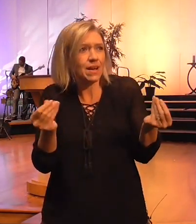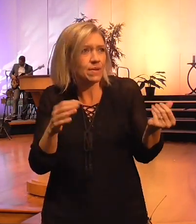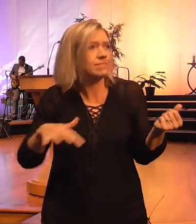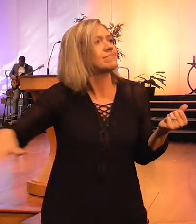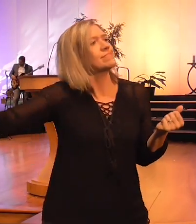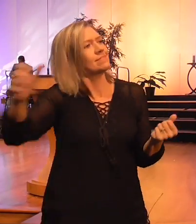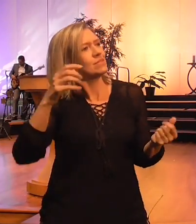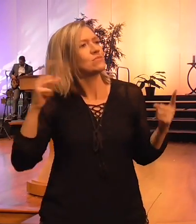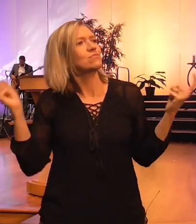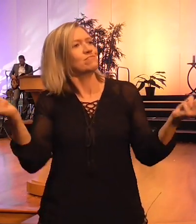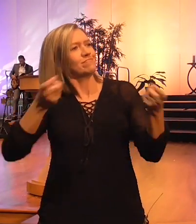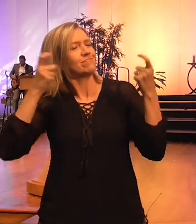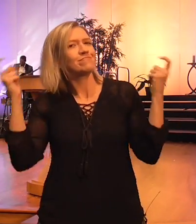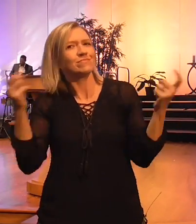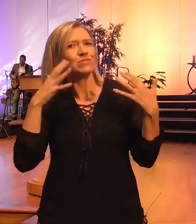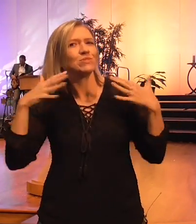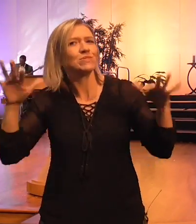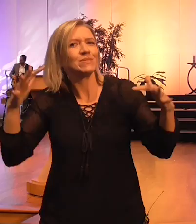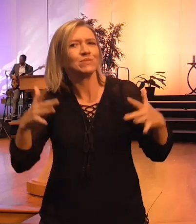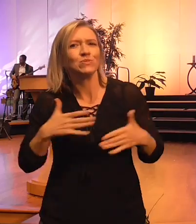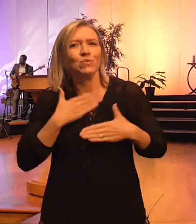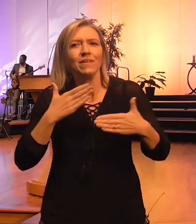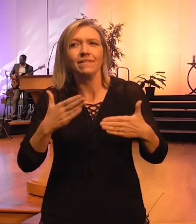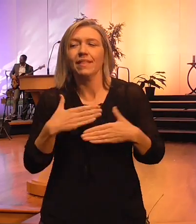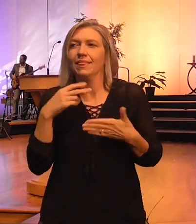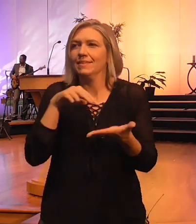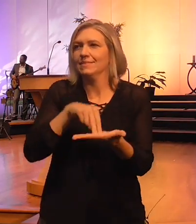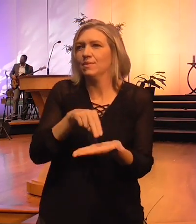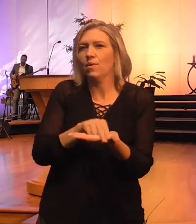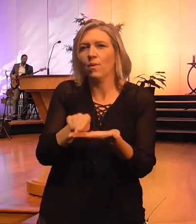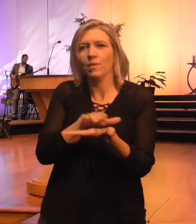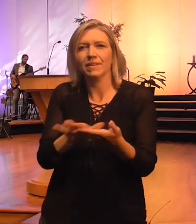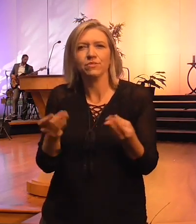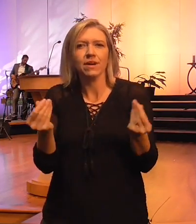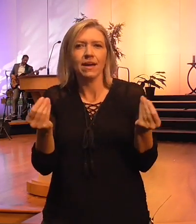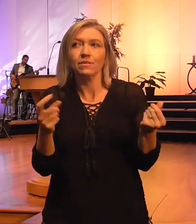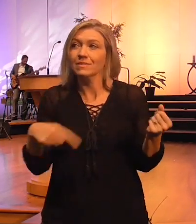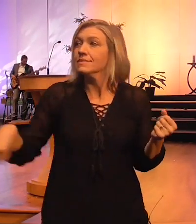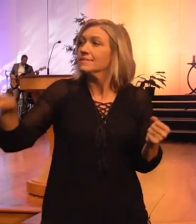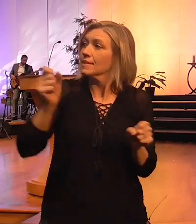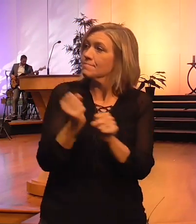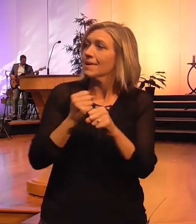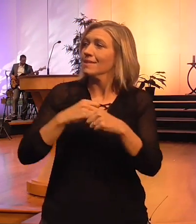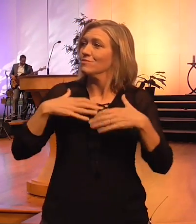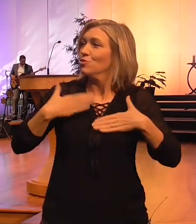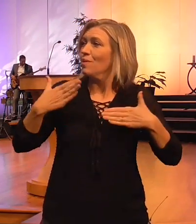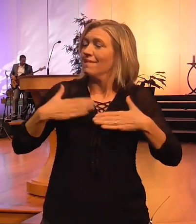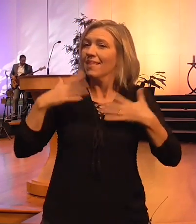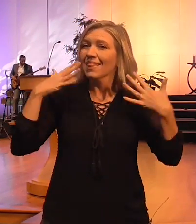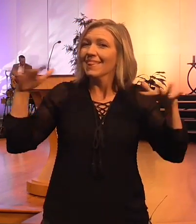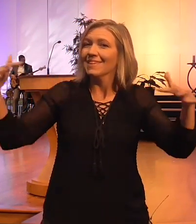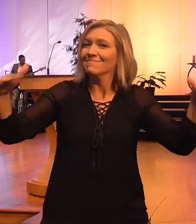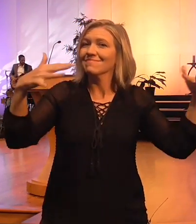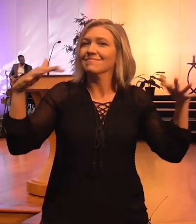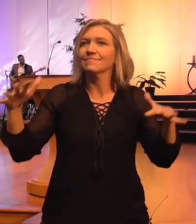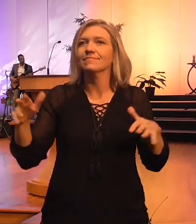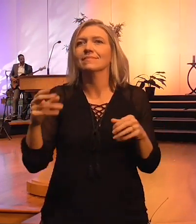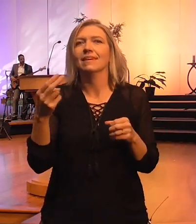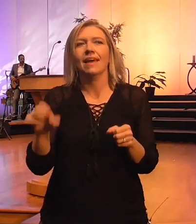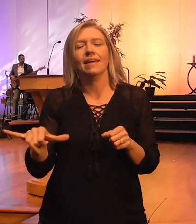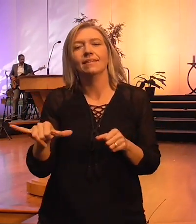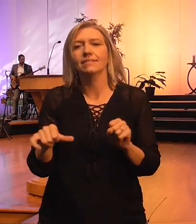déjanos hacer un sonido alegre aquí estamos parados en Tierra Santa hagamos un sonido alegre di hey hey hey